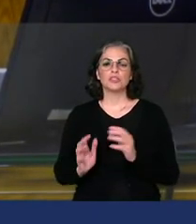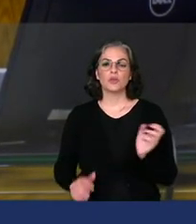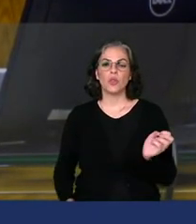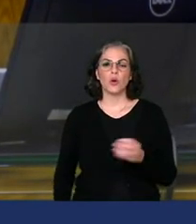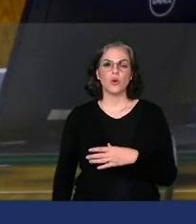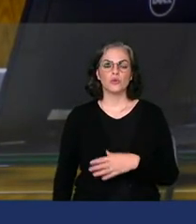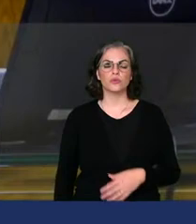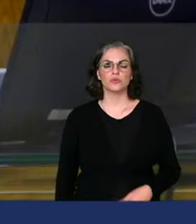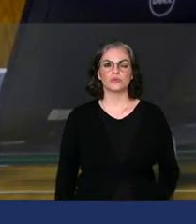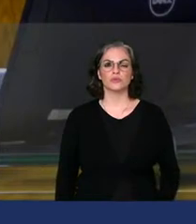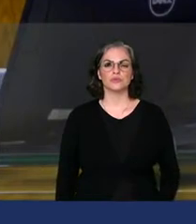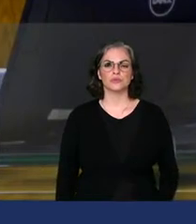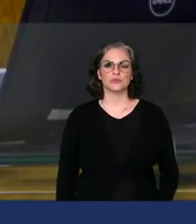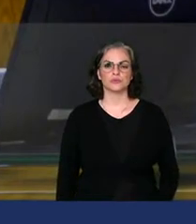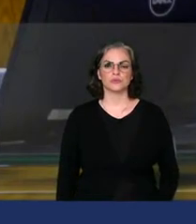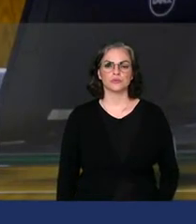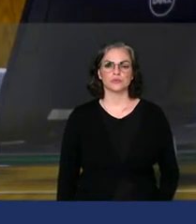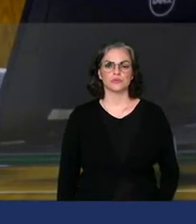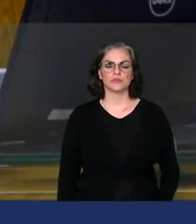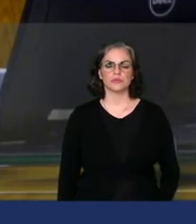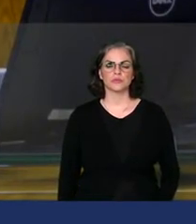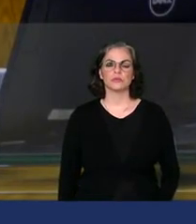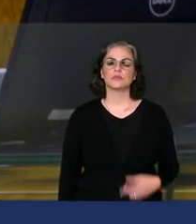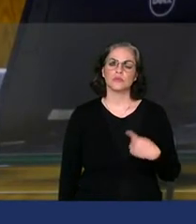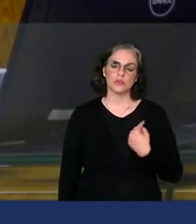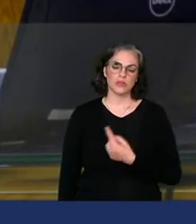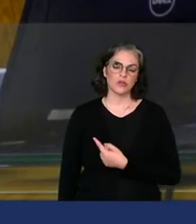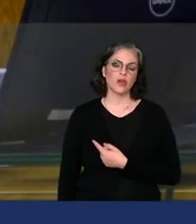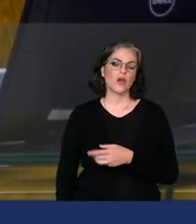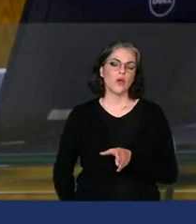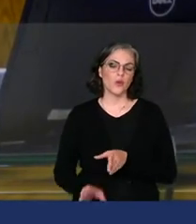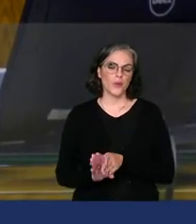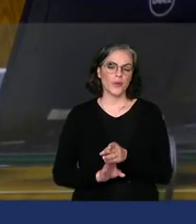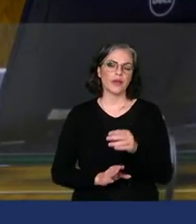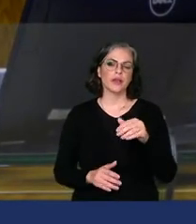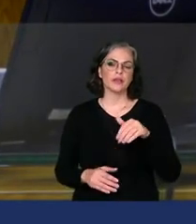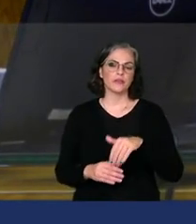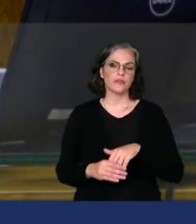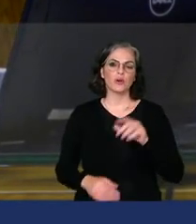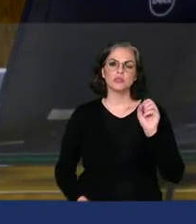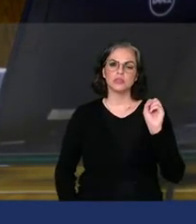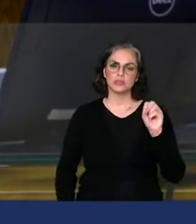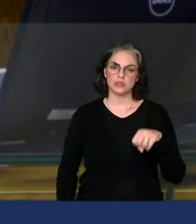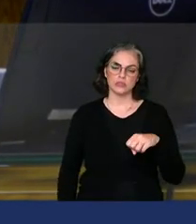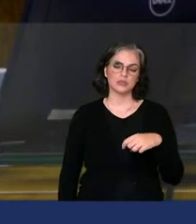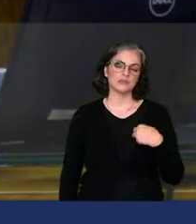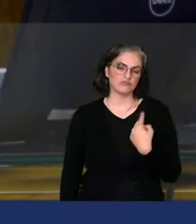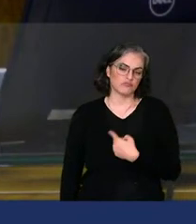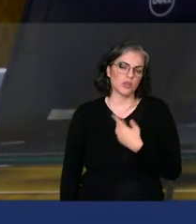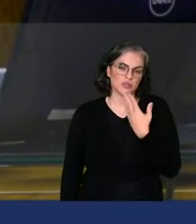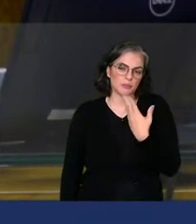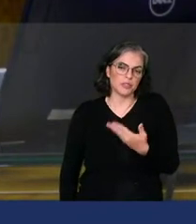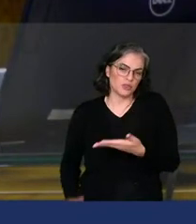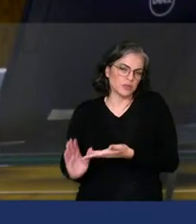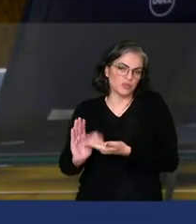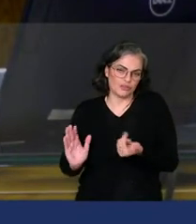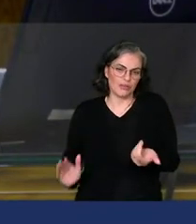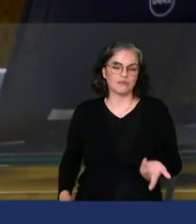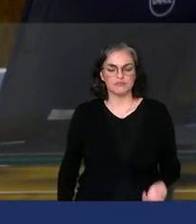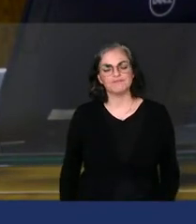O. NOVO. -- [DEPUTADO]: PRESIDENTE, O NOVO ORIENTA SIM, UMA VEZ QUE A SOLICITAÇÃO DE RETIRADA É DE NOSSA AUTORIA E PELAS